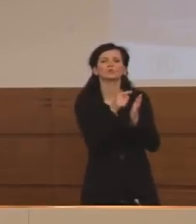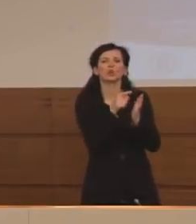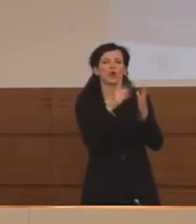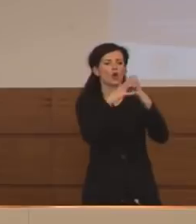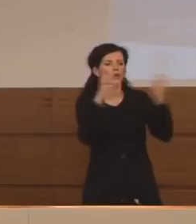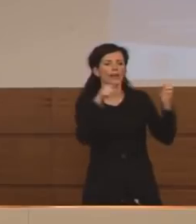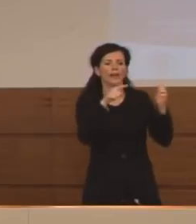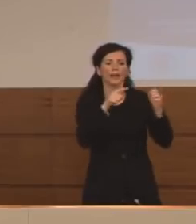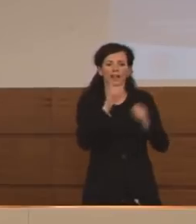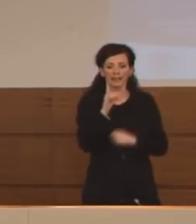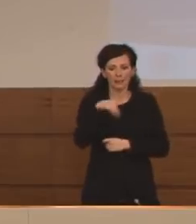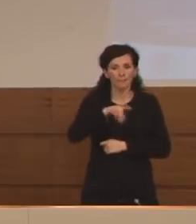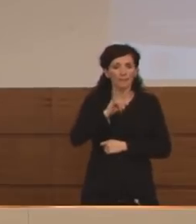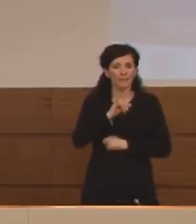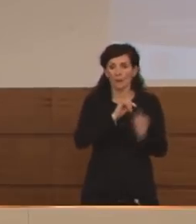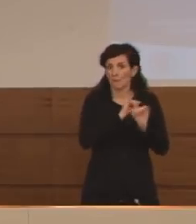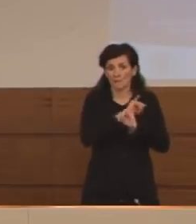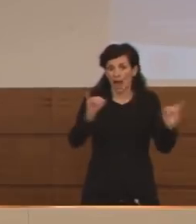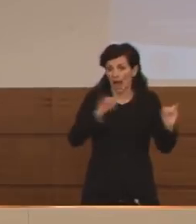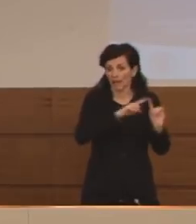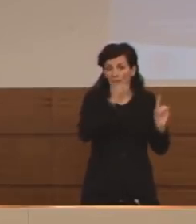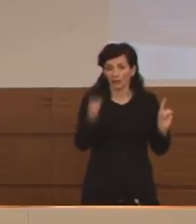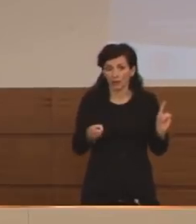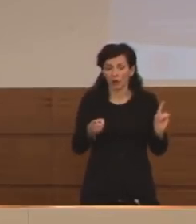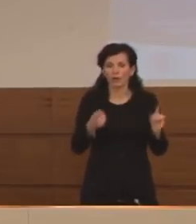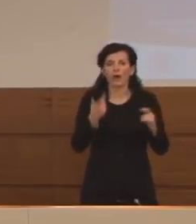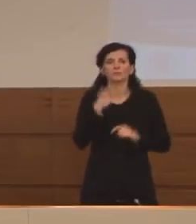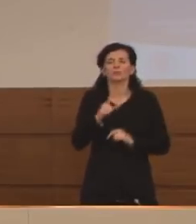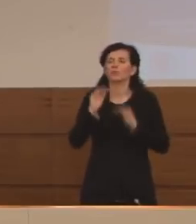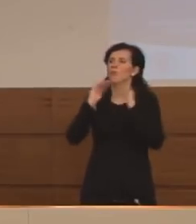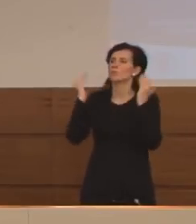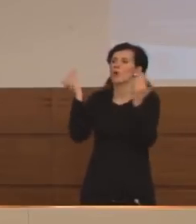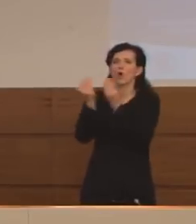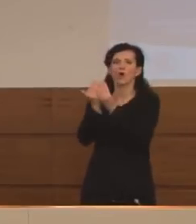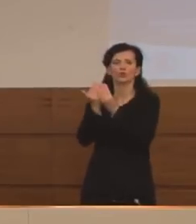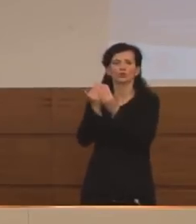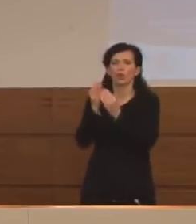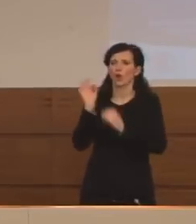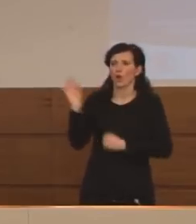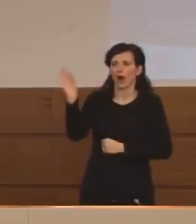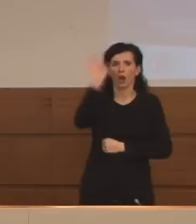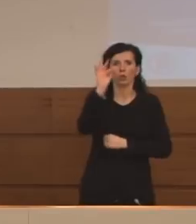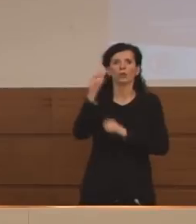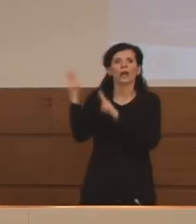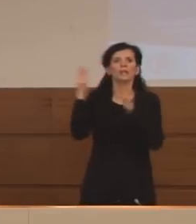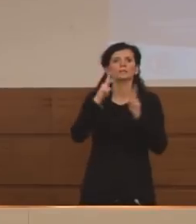E quindi nel momento in cui nel resto del mondo sono state chiuse le esportazioni